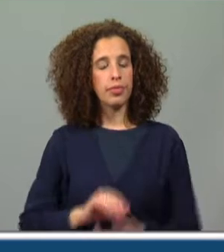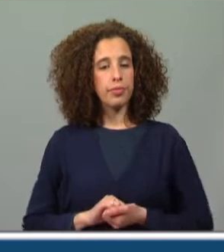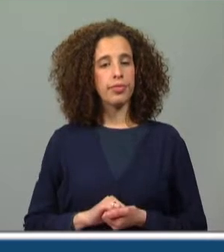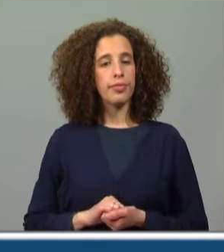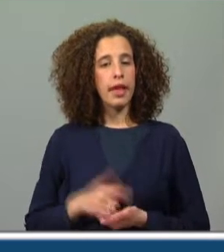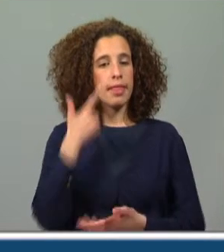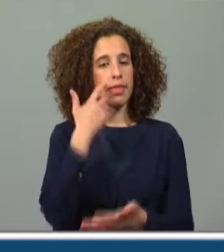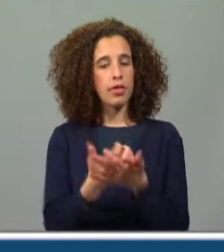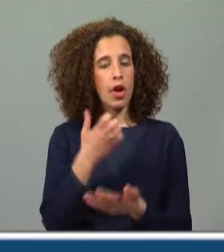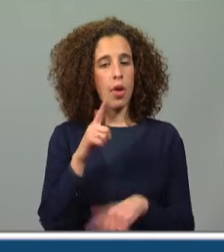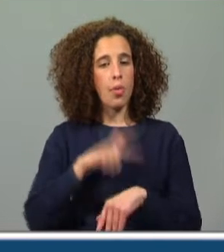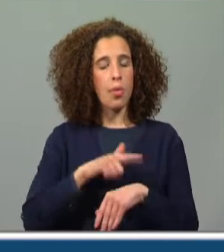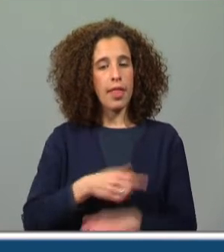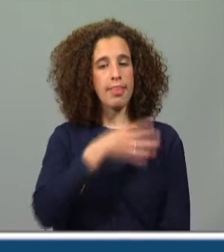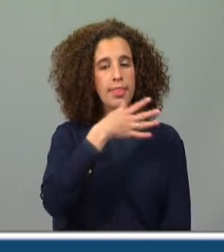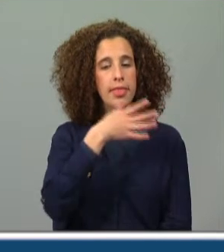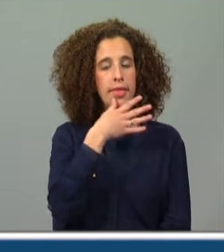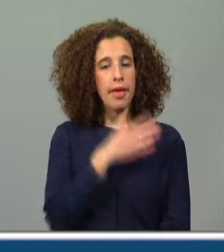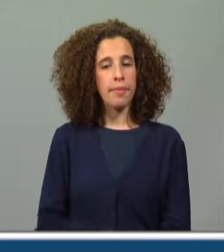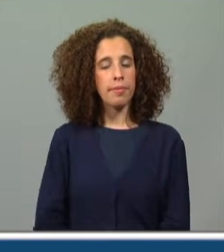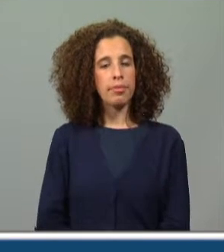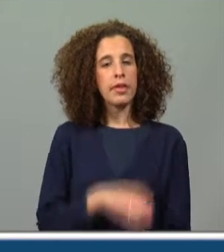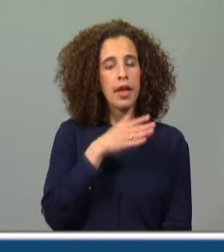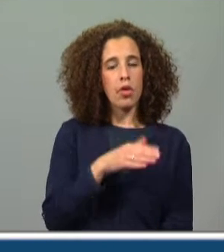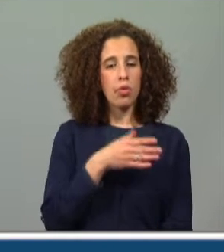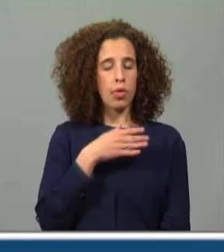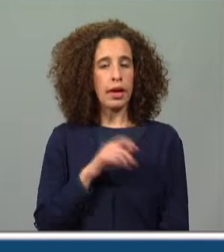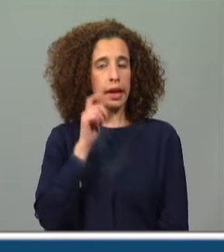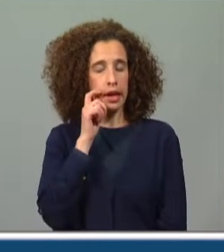destacam um momento em que a narradora interpela una rapar Isto é se dirige 突出敘述者的瞬間interpella una rapar 這是為了解決